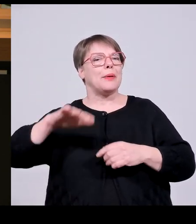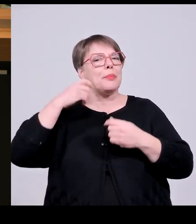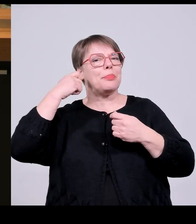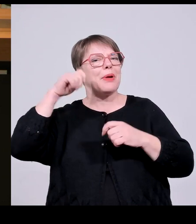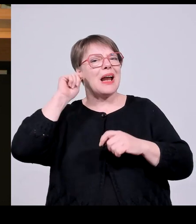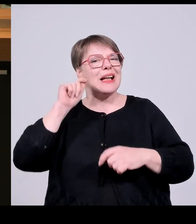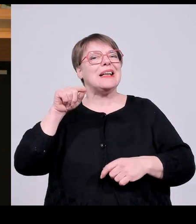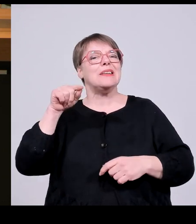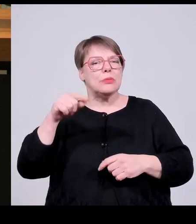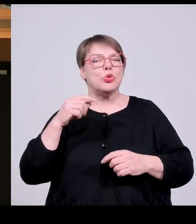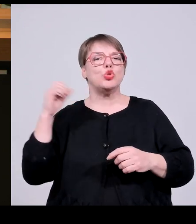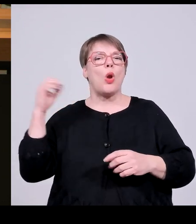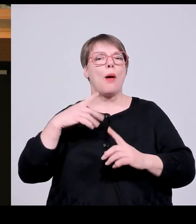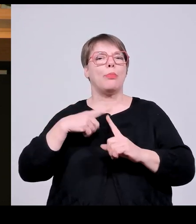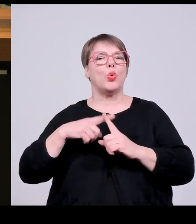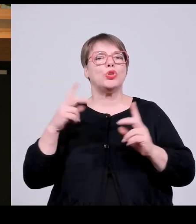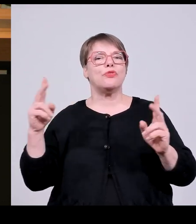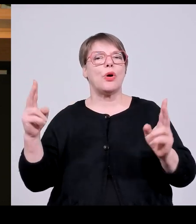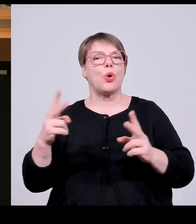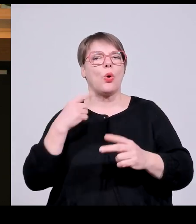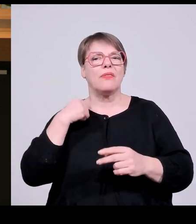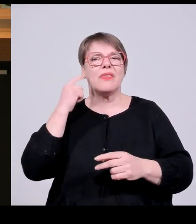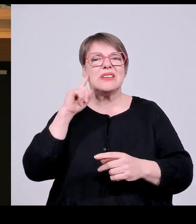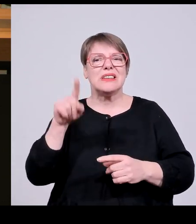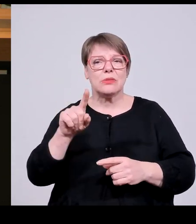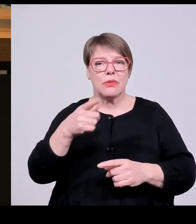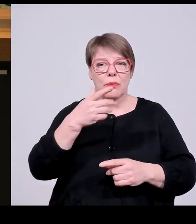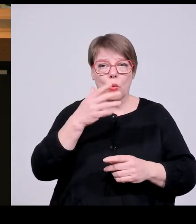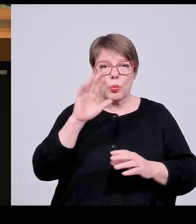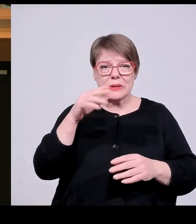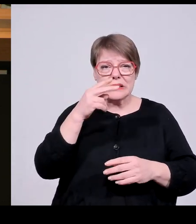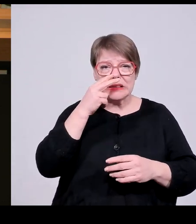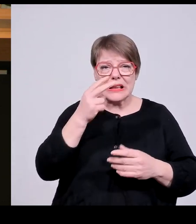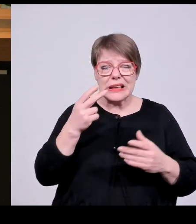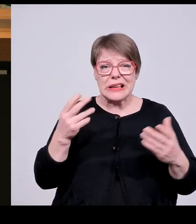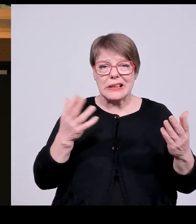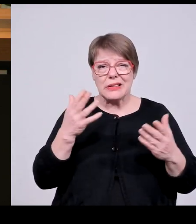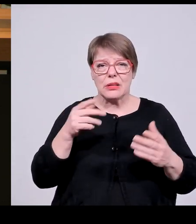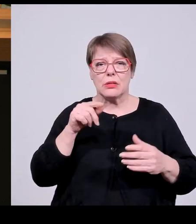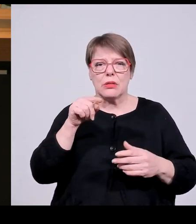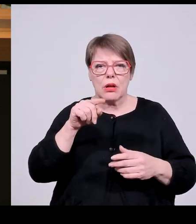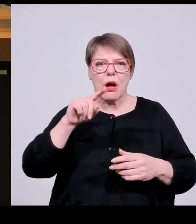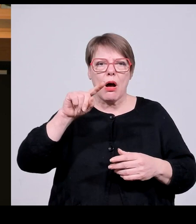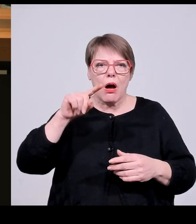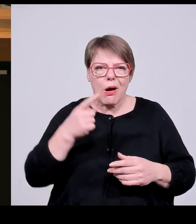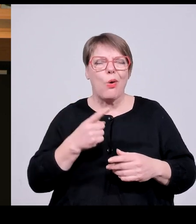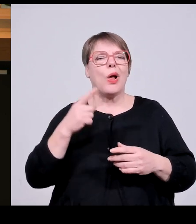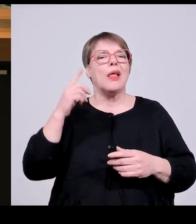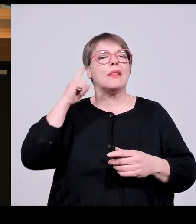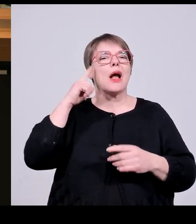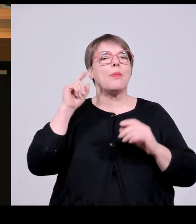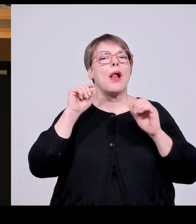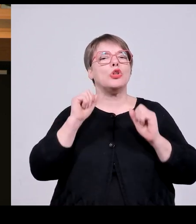Schalten Sie im Planungs und Genehmigungs Turbo ein für unsere Energie Infrastruktur, Dann können wir auch über die Erreichung von